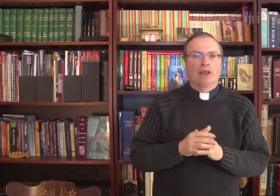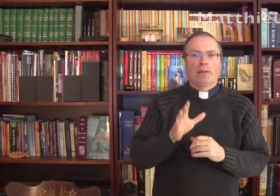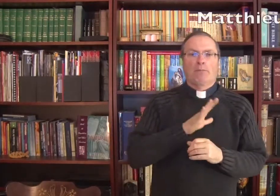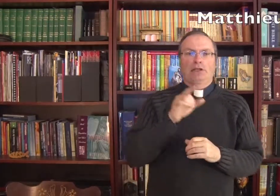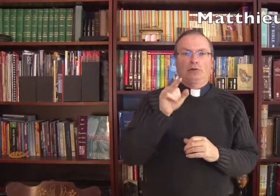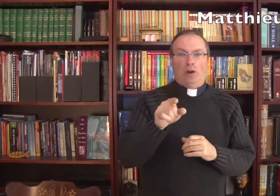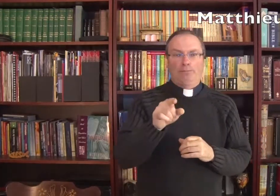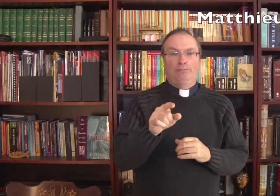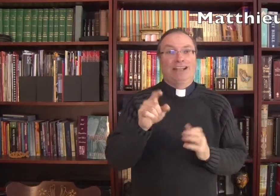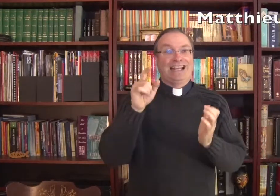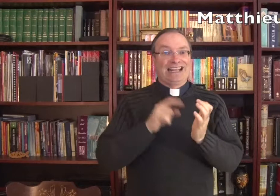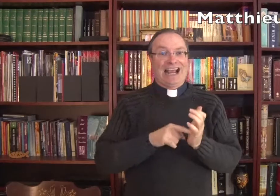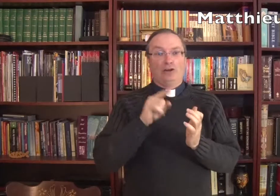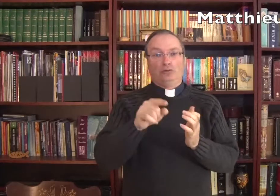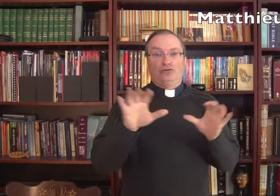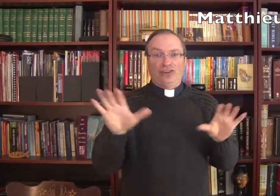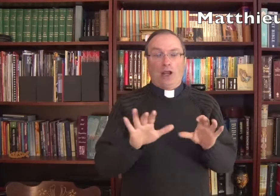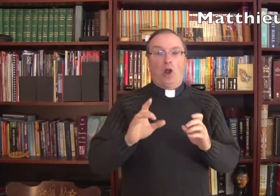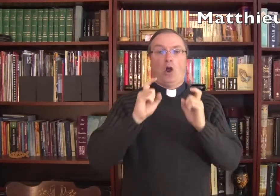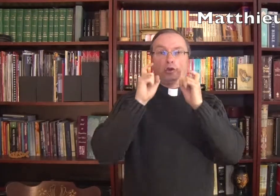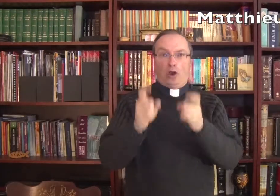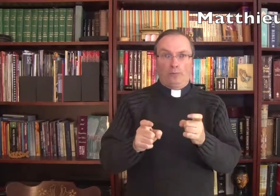Mais toi, quand tu fais un don,